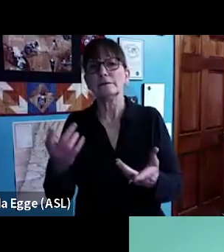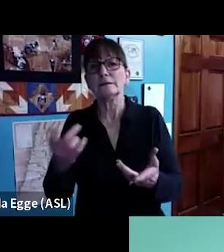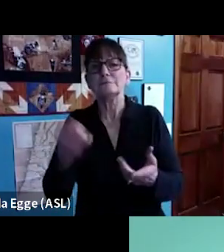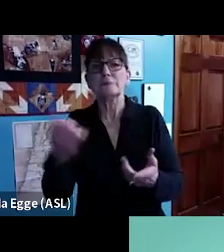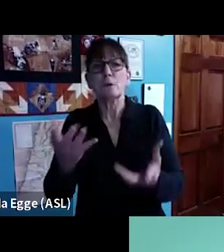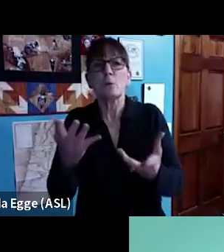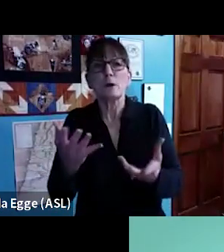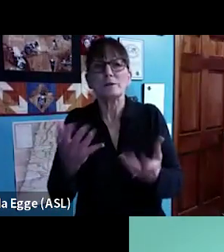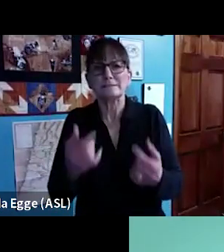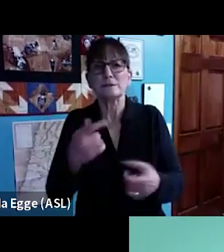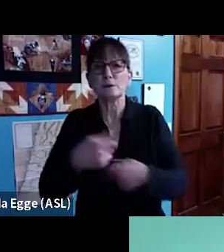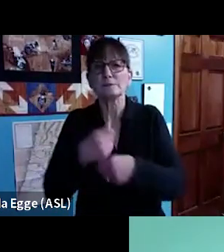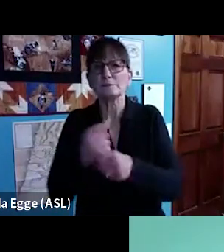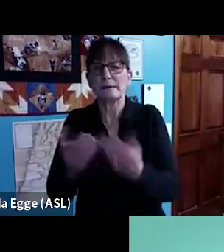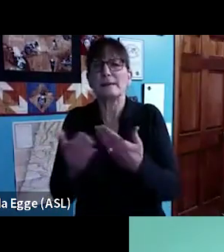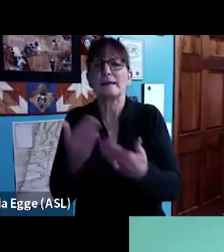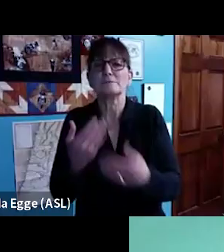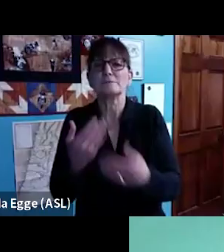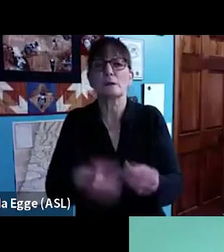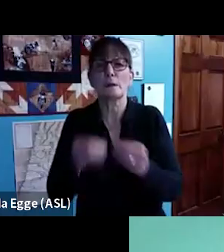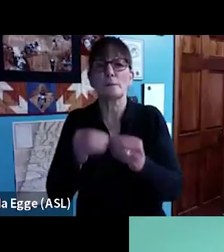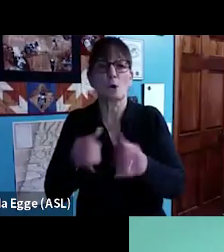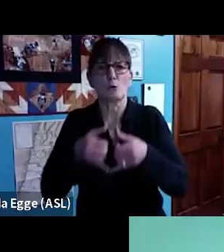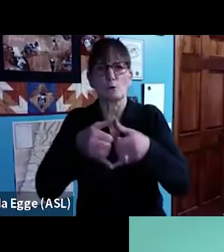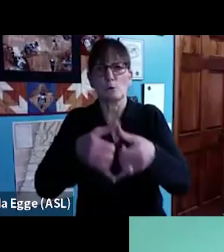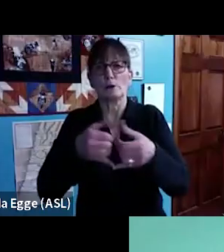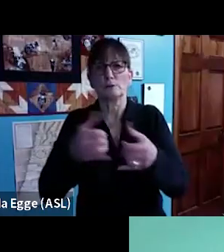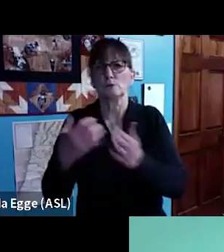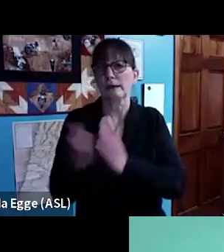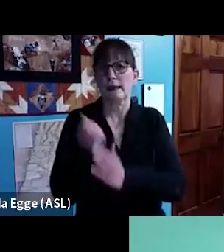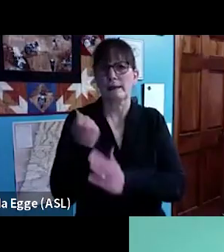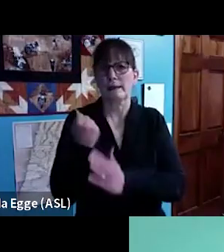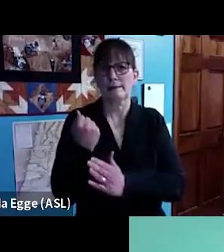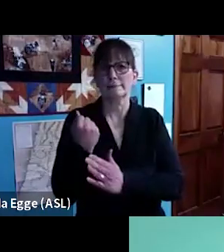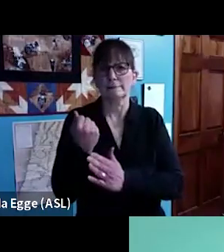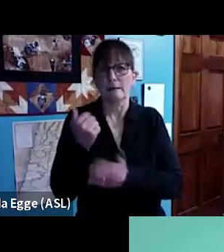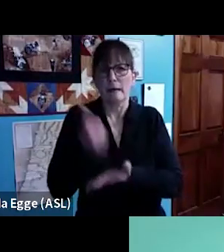es importante reservar tal vez una o dos horas,